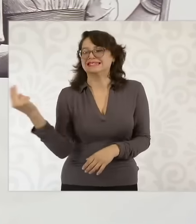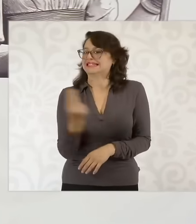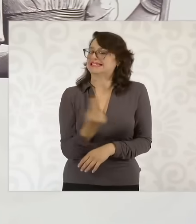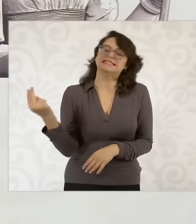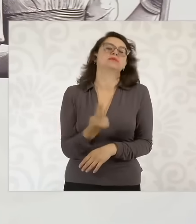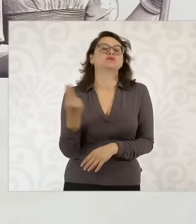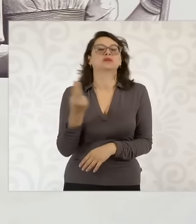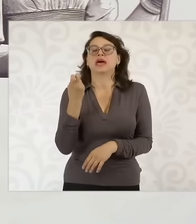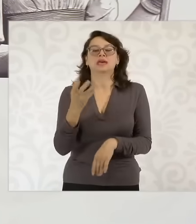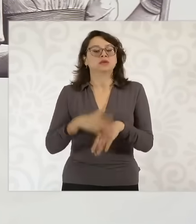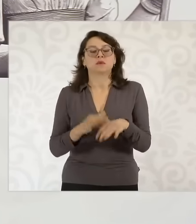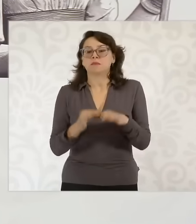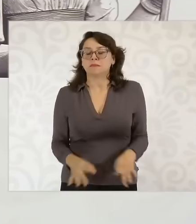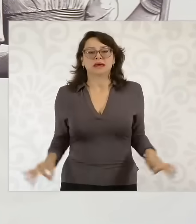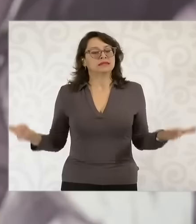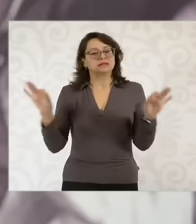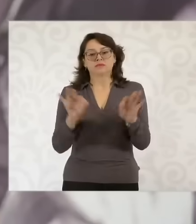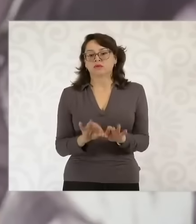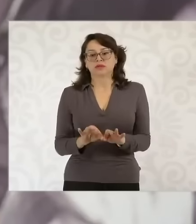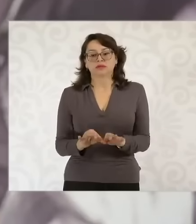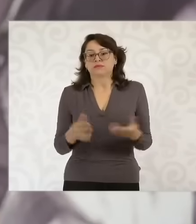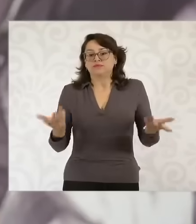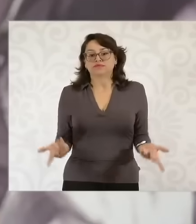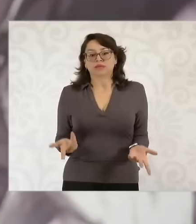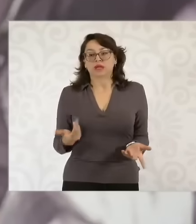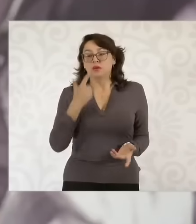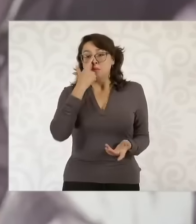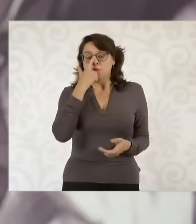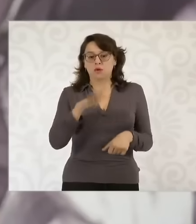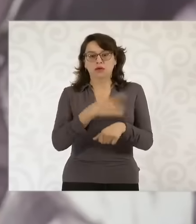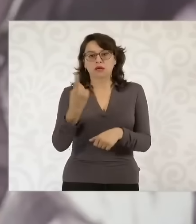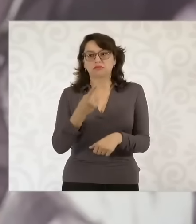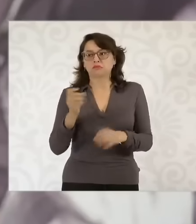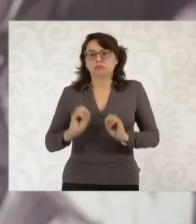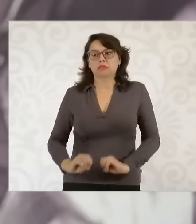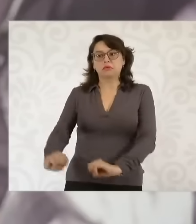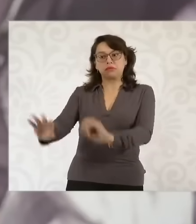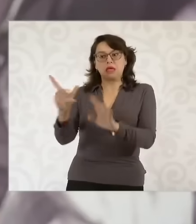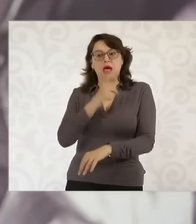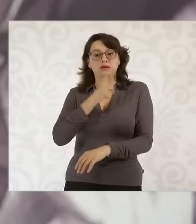por la deuda que se tiene hoy baja, pues nos va a costar más trabajo que esas amortizaciones de